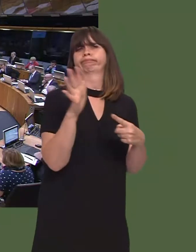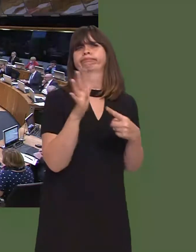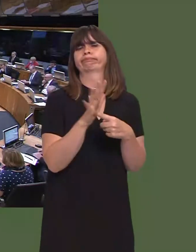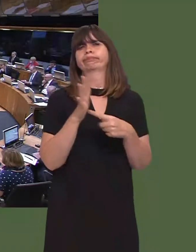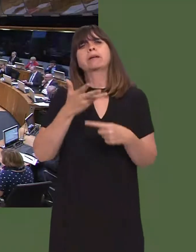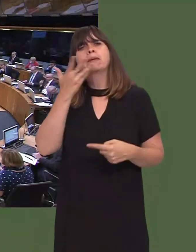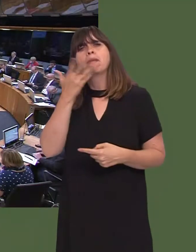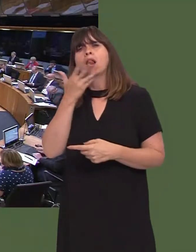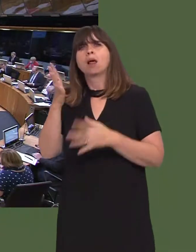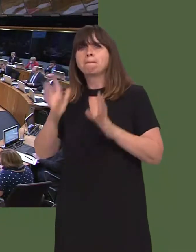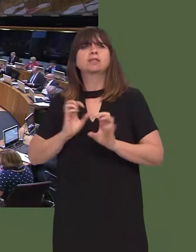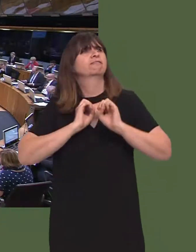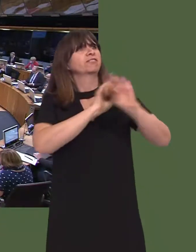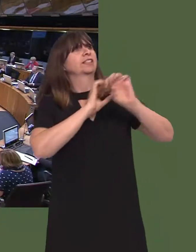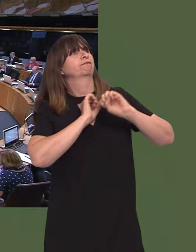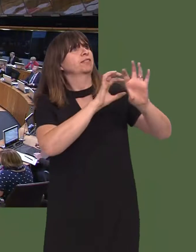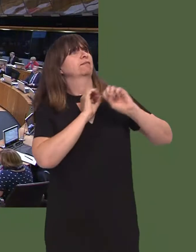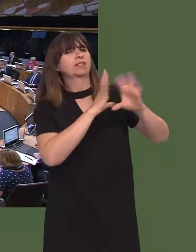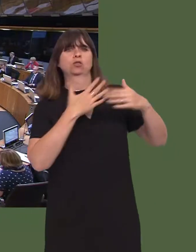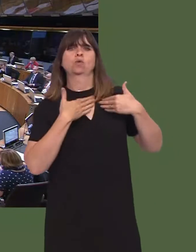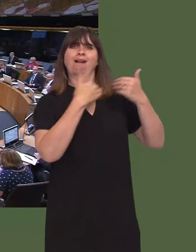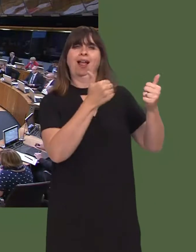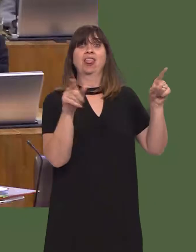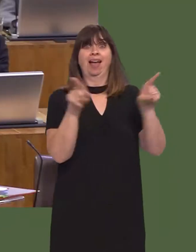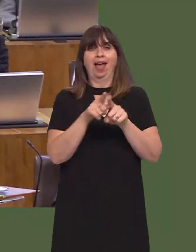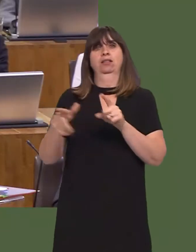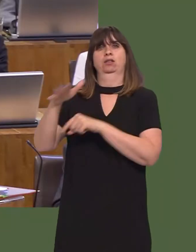a gofal o ansawdd uchel. Llyr Gruffydd: Wel, ydy, mae, ac wrth gwrs